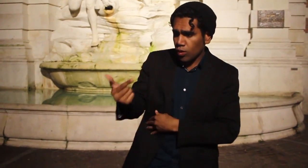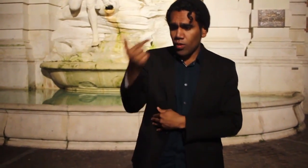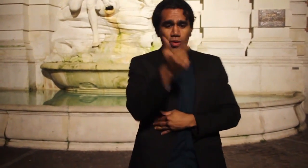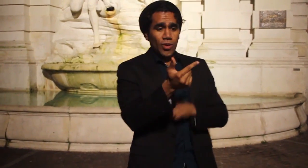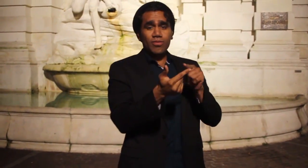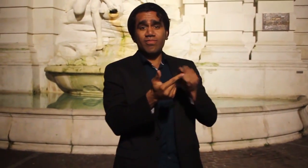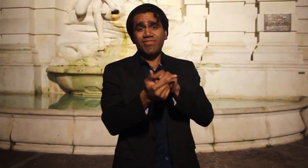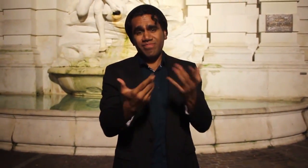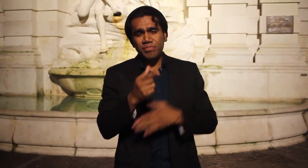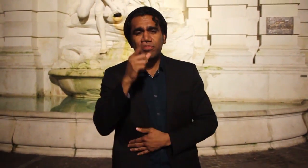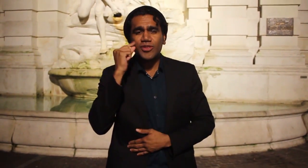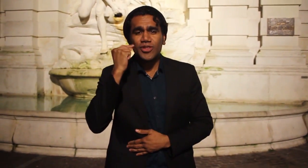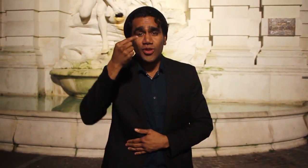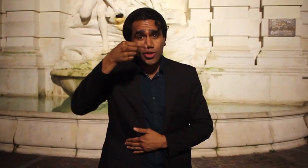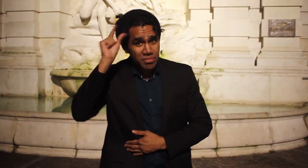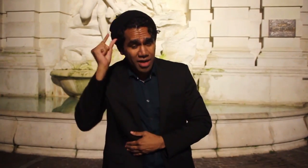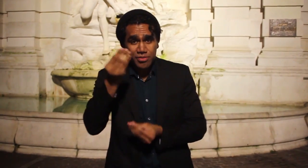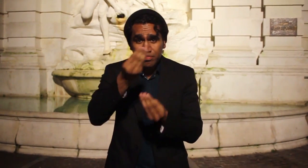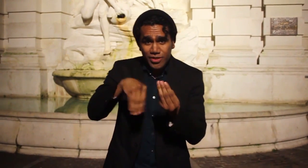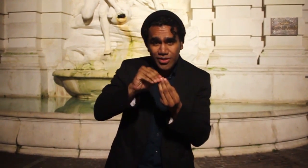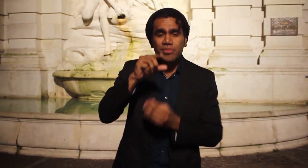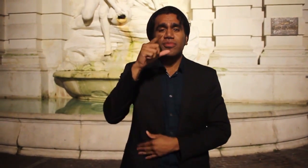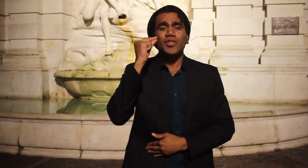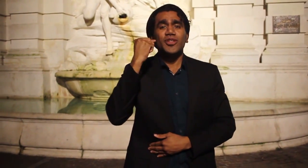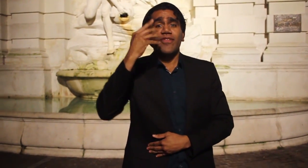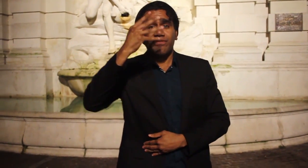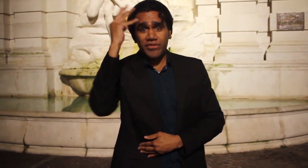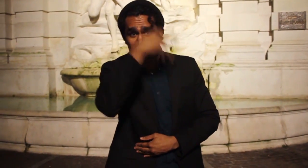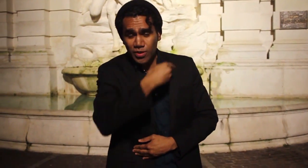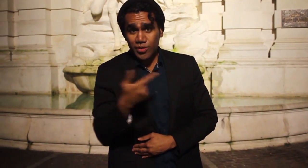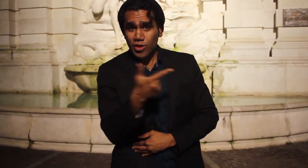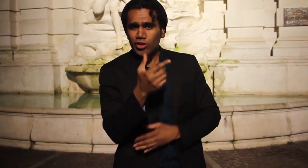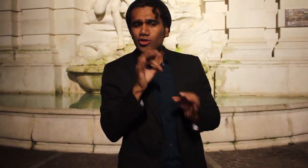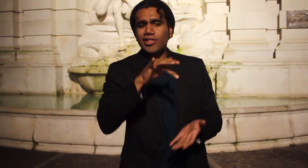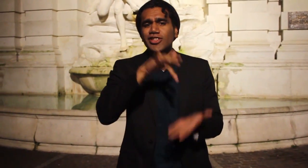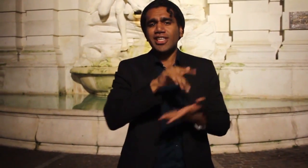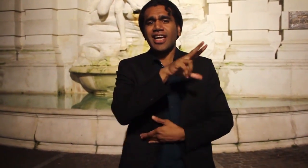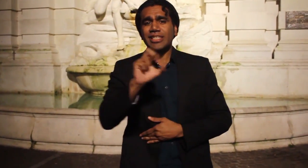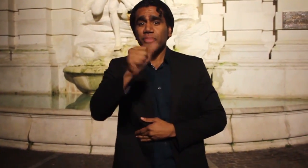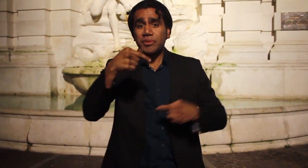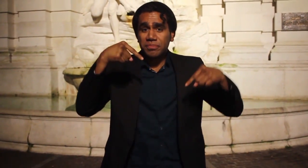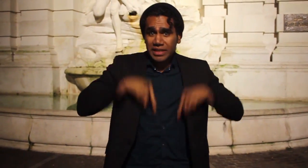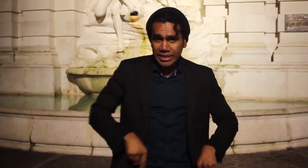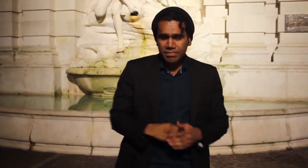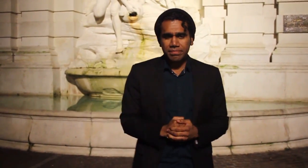Les deux candidats retenus : Alain Juppé et François Fillon Le match des anciens Premiers ministres !